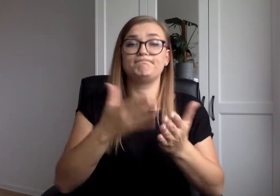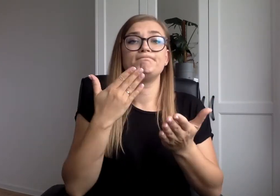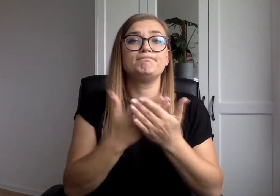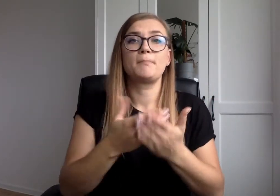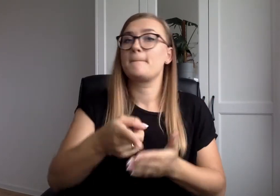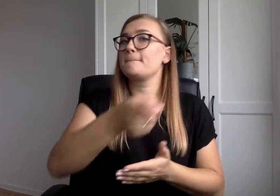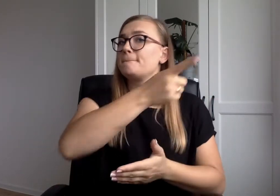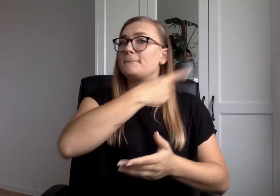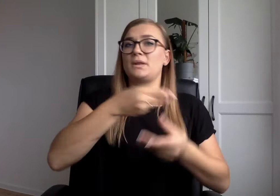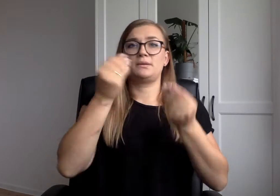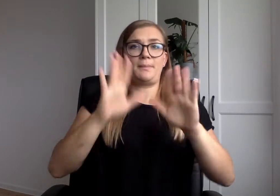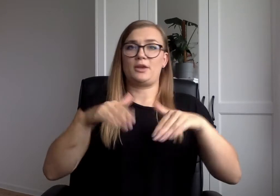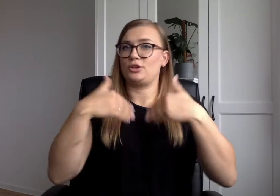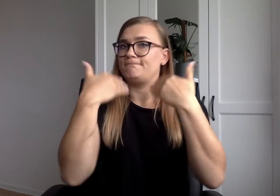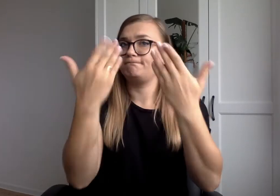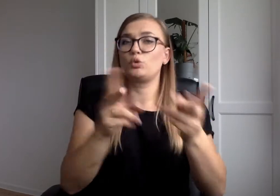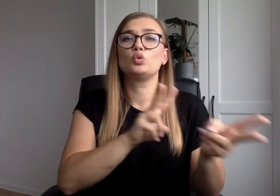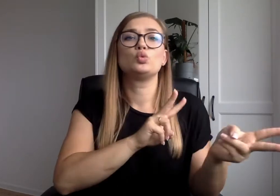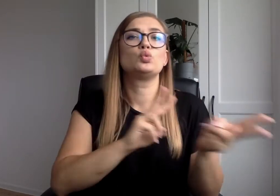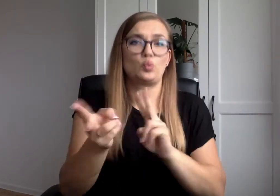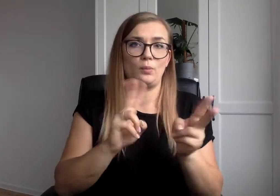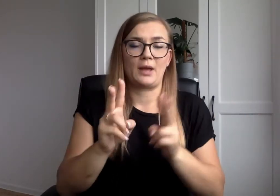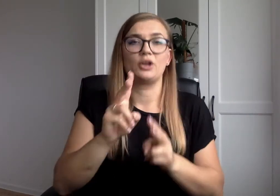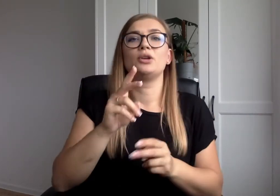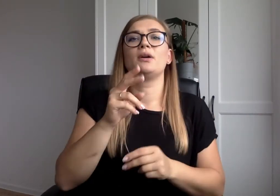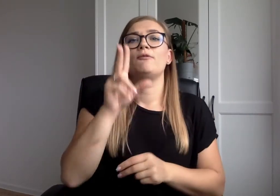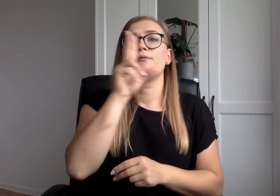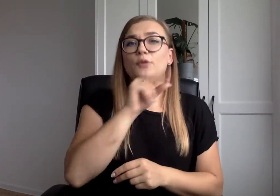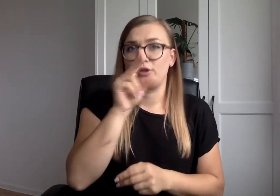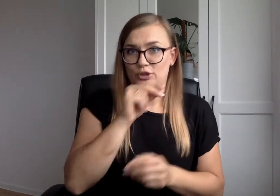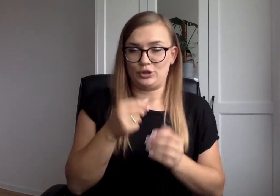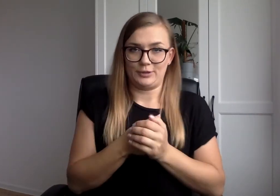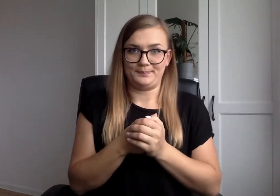Nie zapewniamy tłumaczenia na język polski.